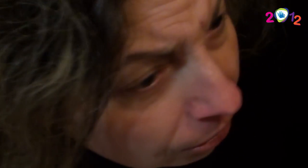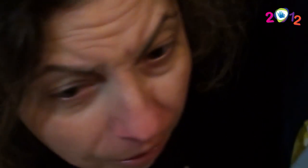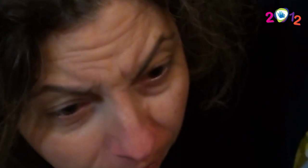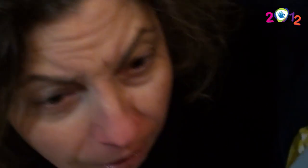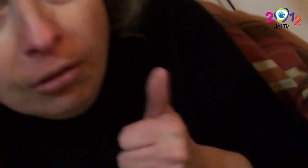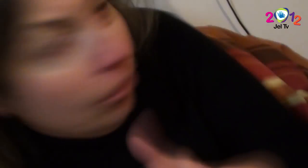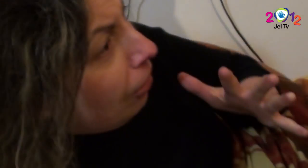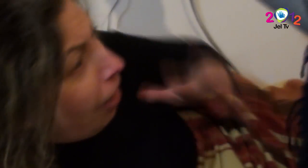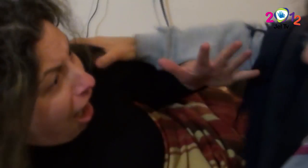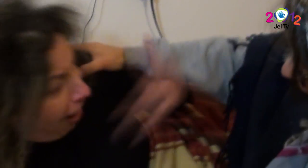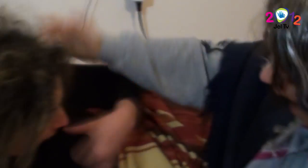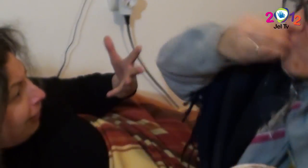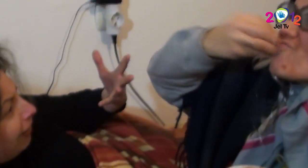Már jól vagyok. Meggyógyultam.